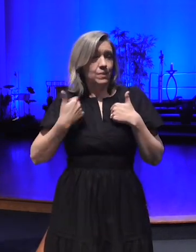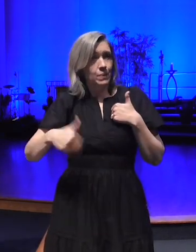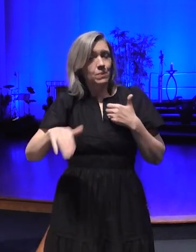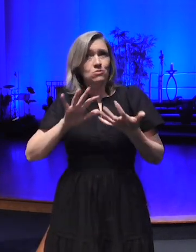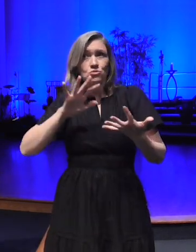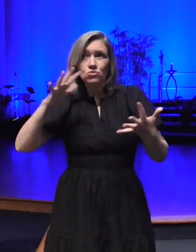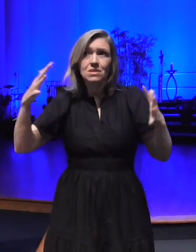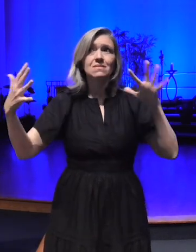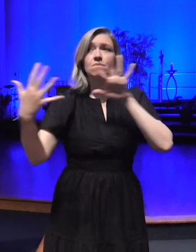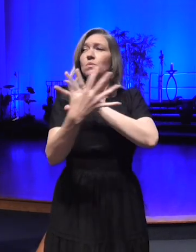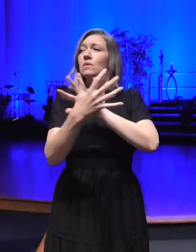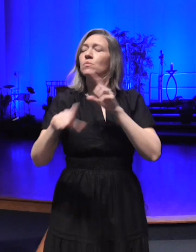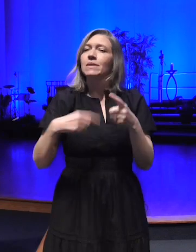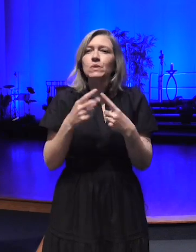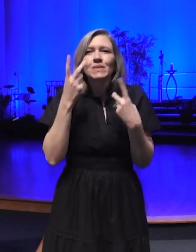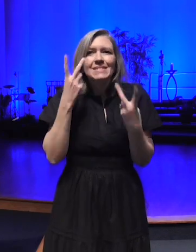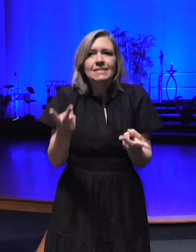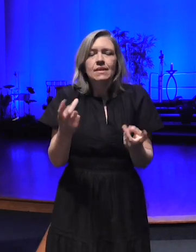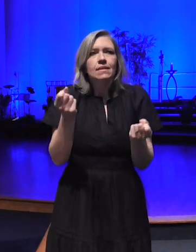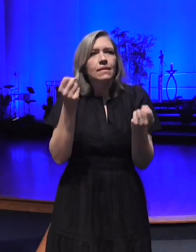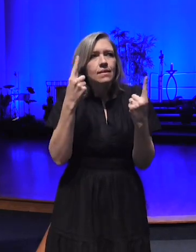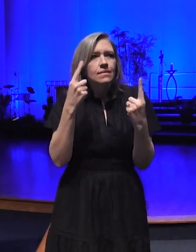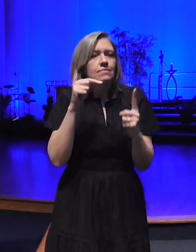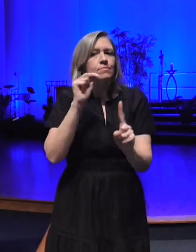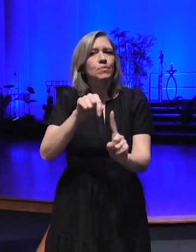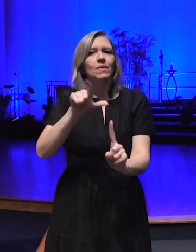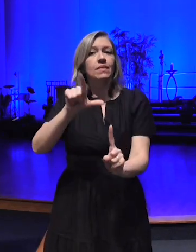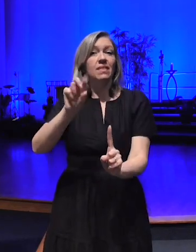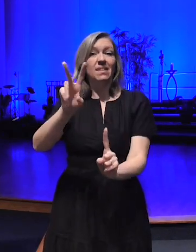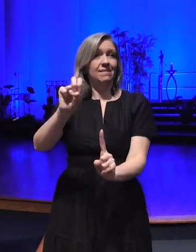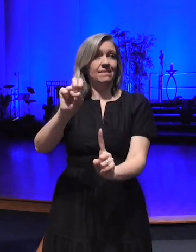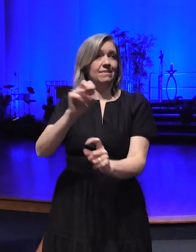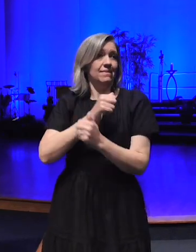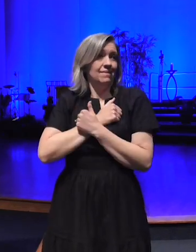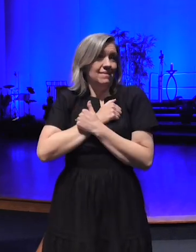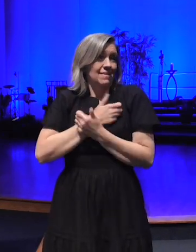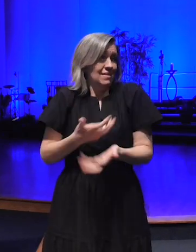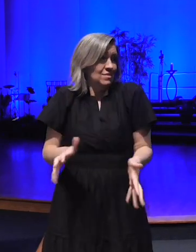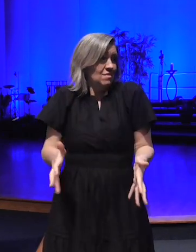que todo es amor, cuando nos damos cuenta de que hay una paz profunda que es al mismo tiempo la